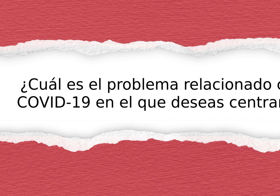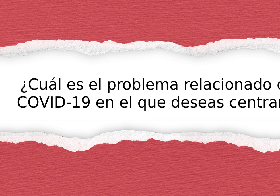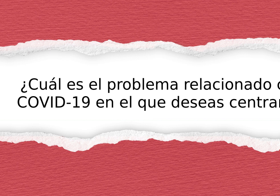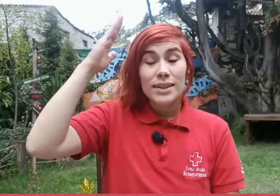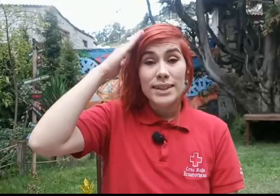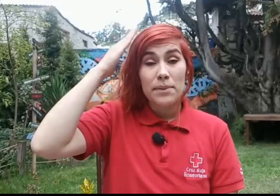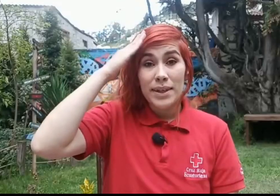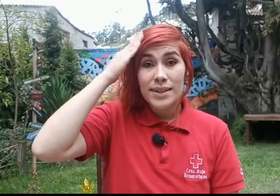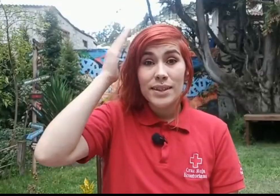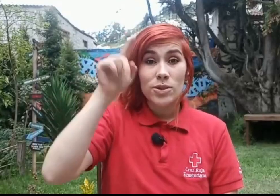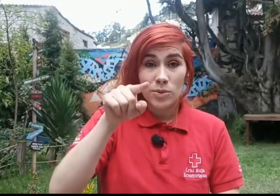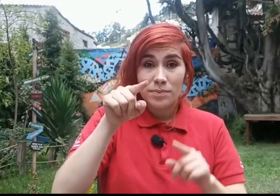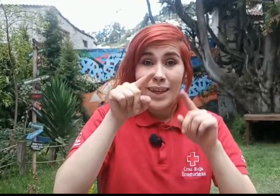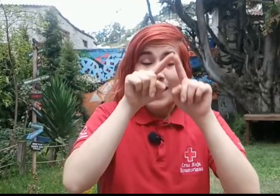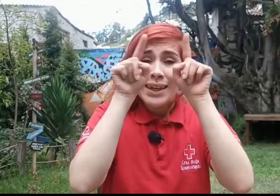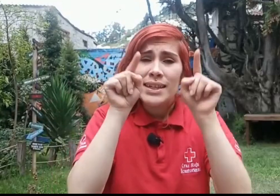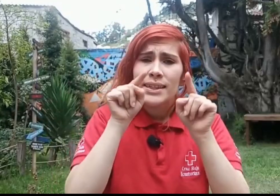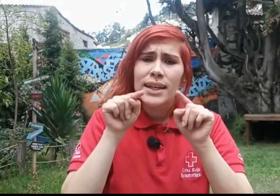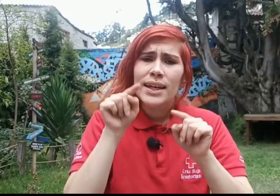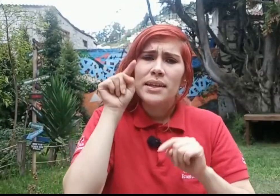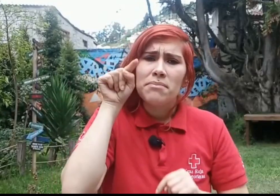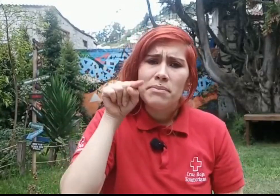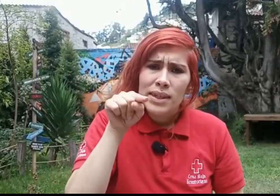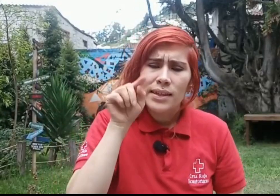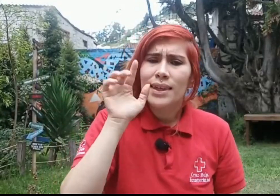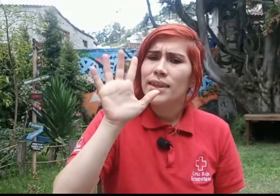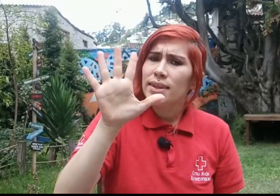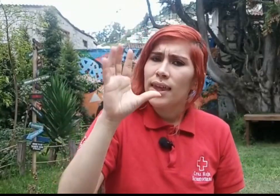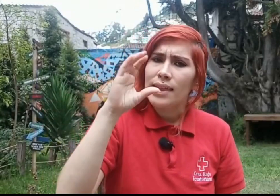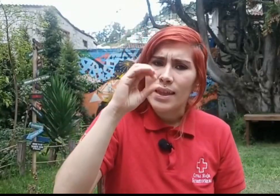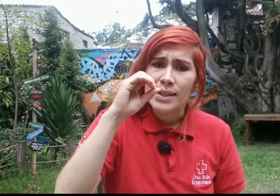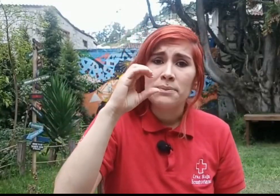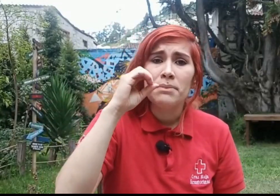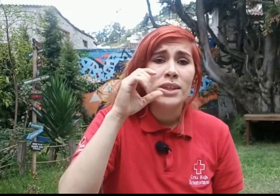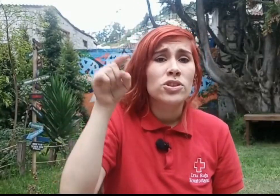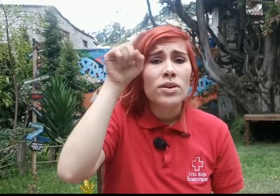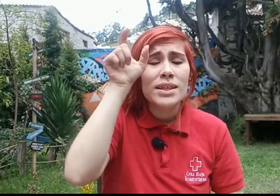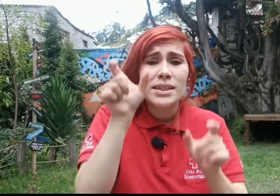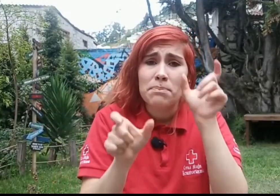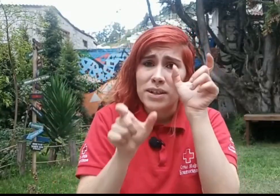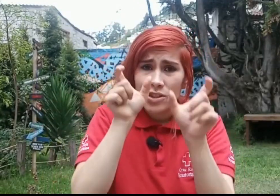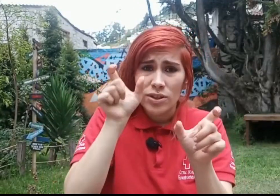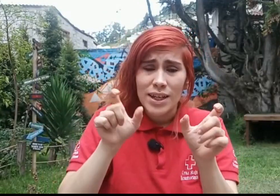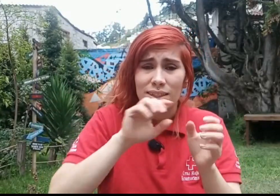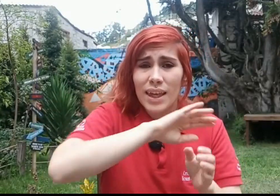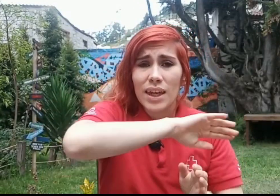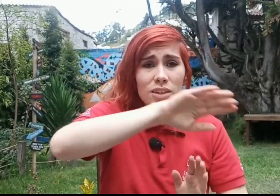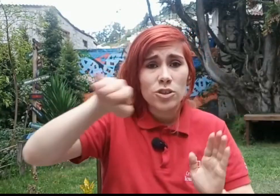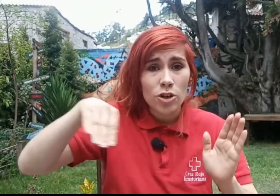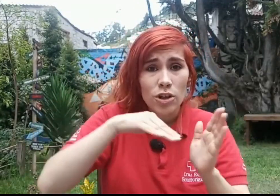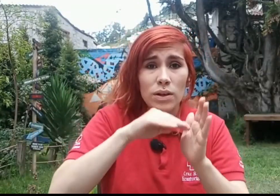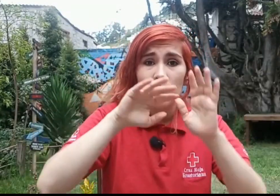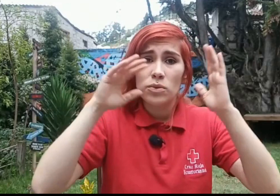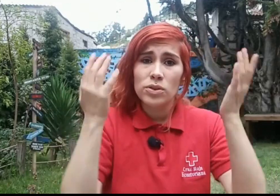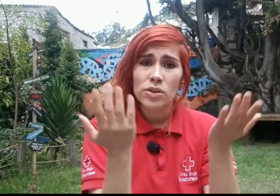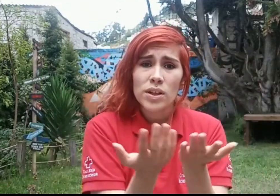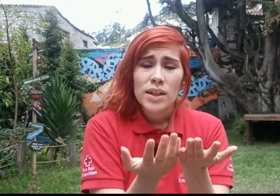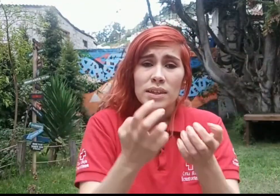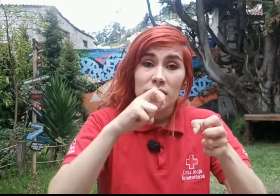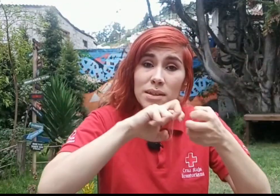sabías tú que cerca de 1500 millones de personas en todo el mundo tienen